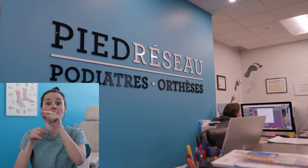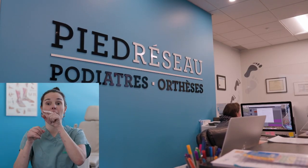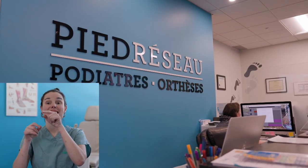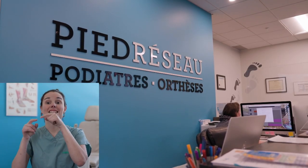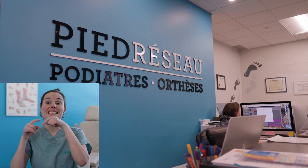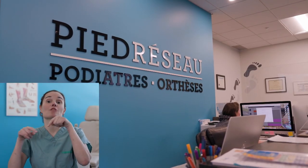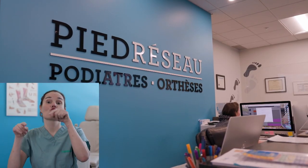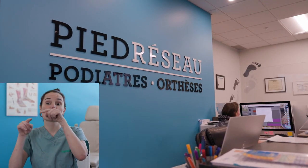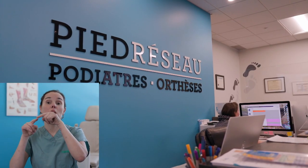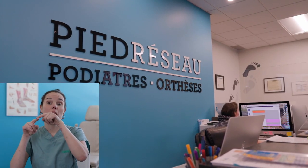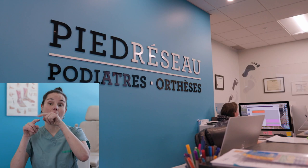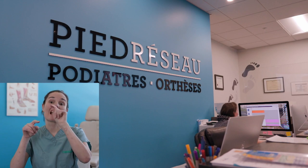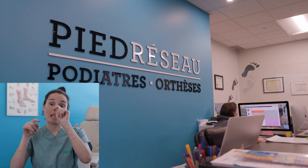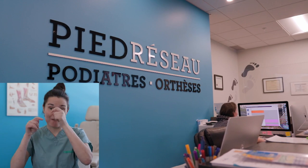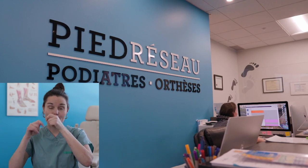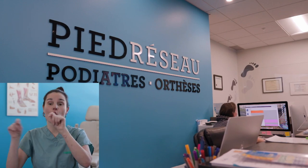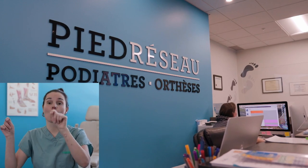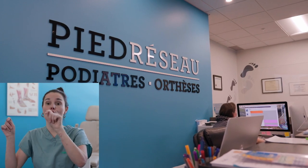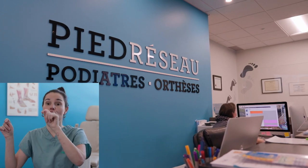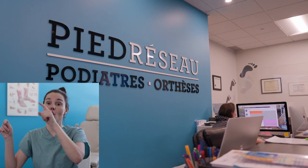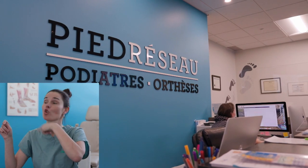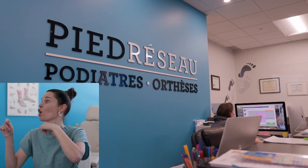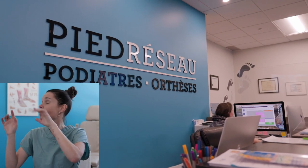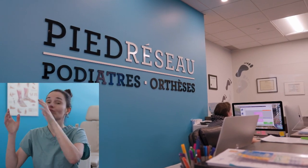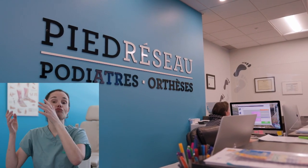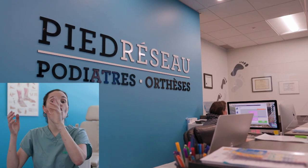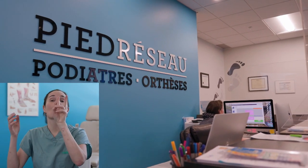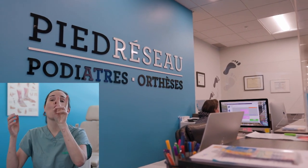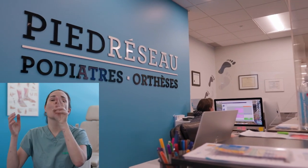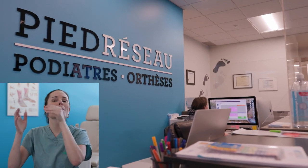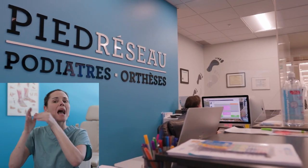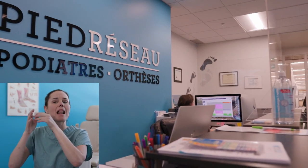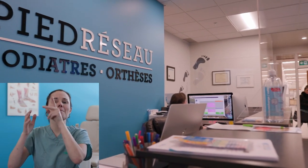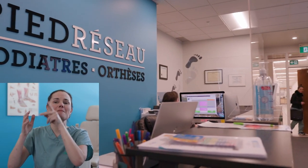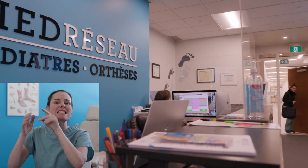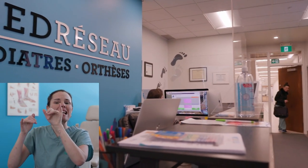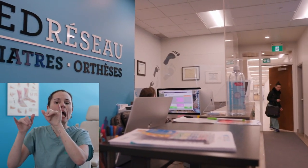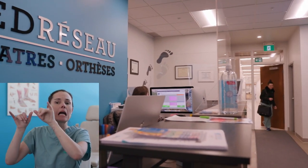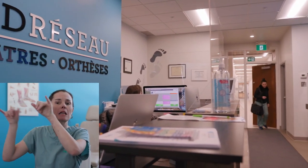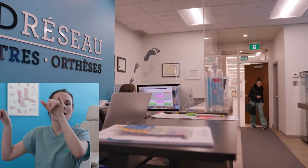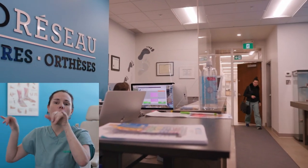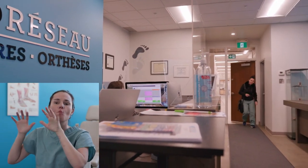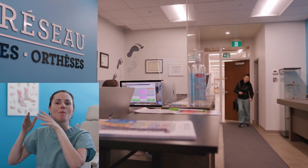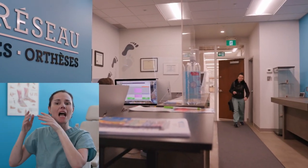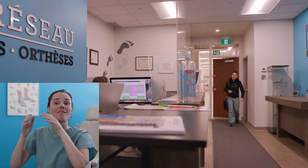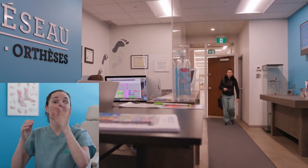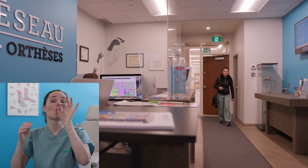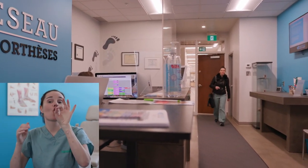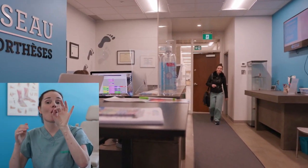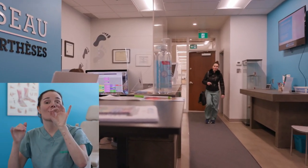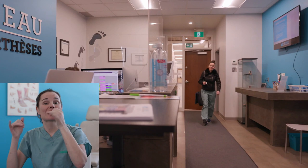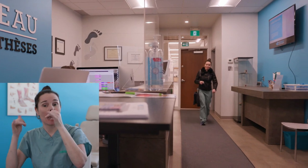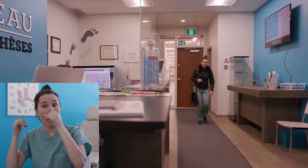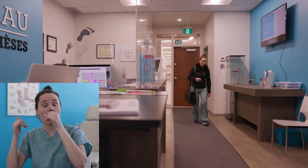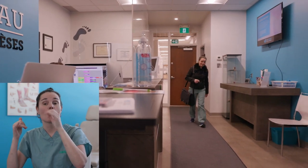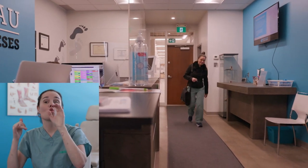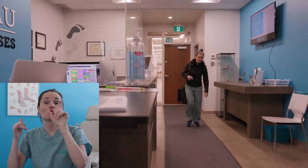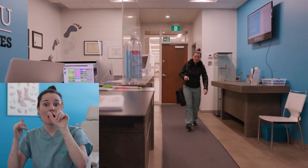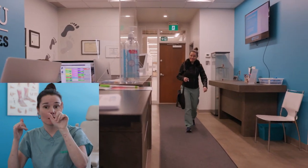Présentement, on est à ma clinique. Elle est située à Thetford. J'ai à peu près 2000 pieds carrés de superficie.